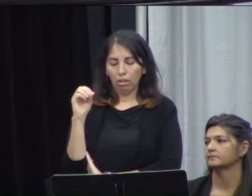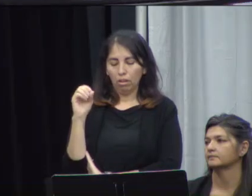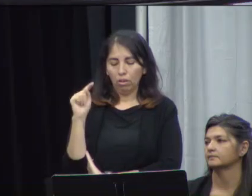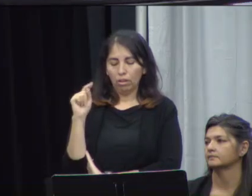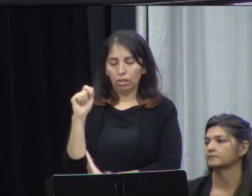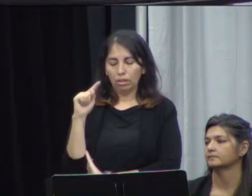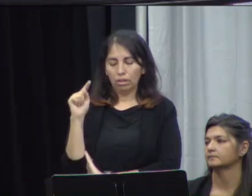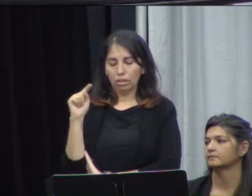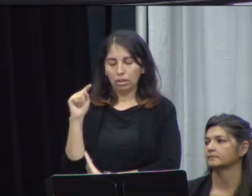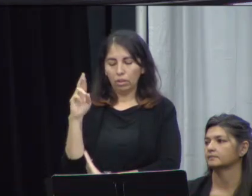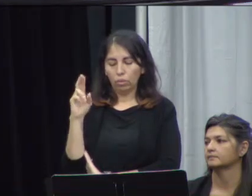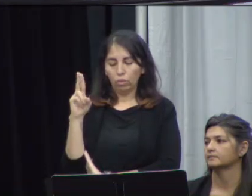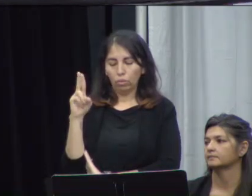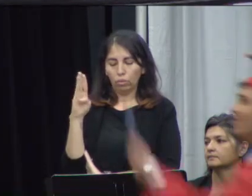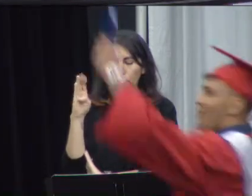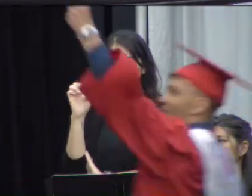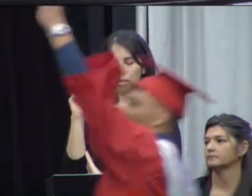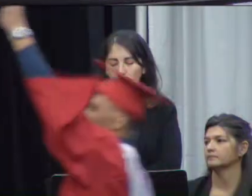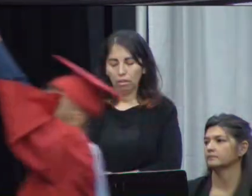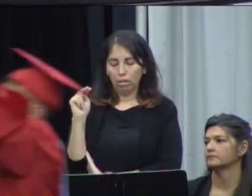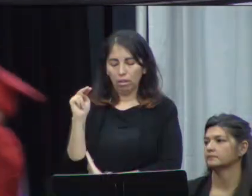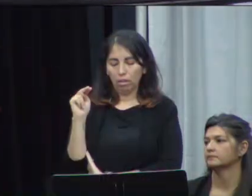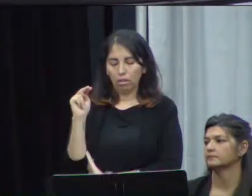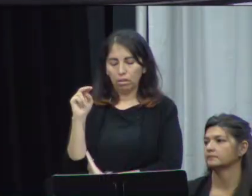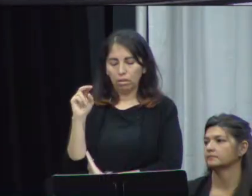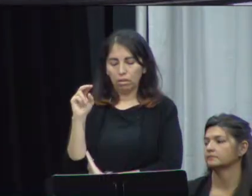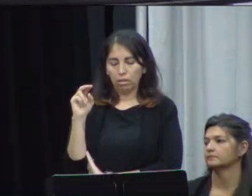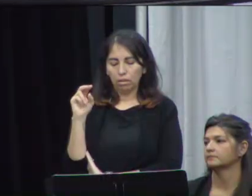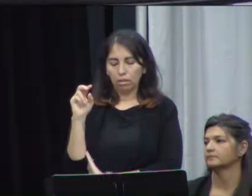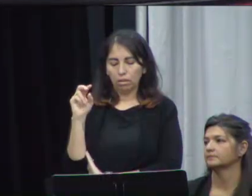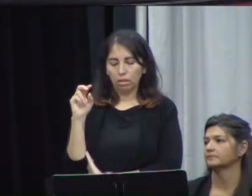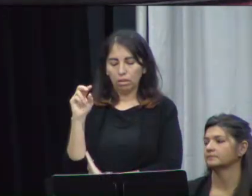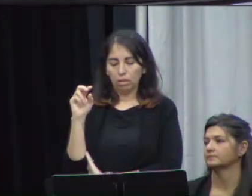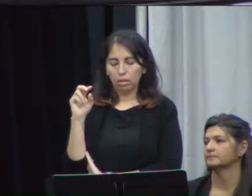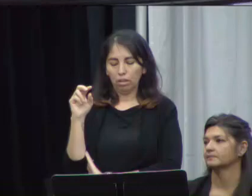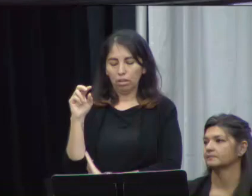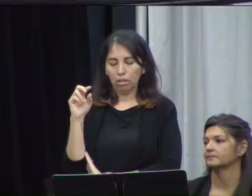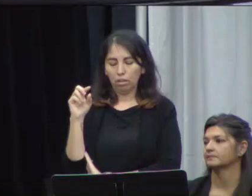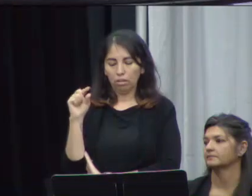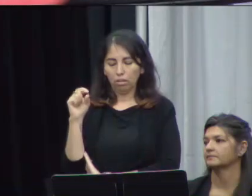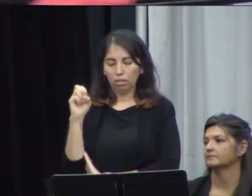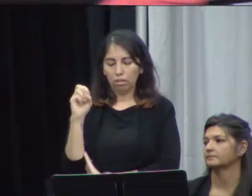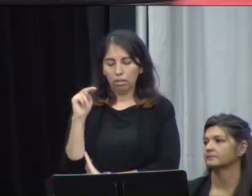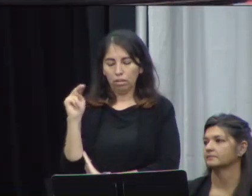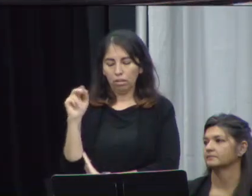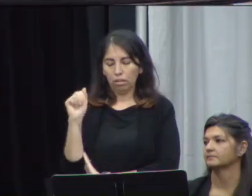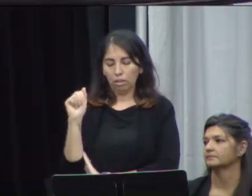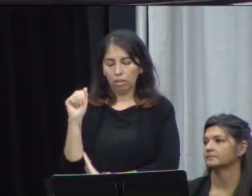Otis Ruben. (audience applauds) Jenna Savedra.